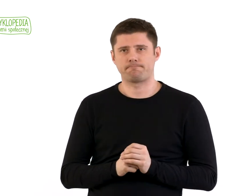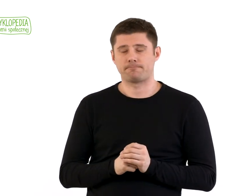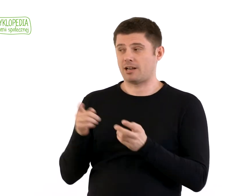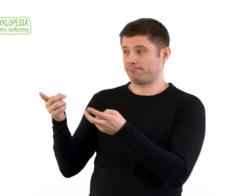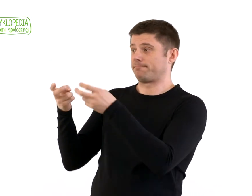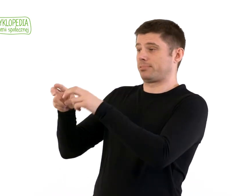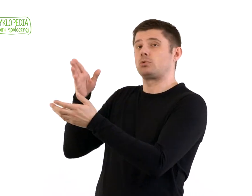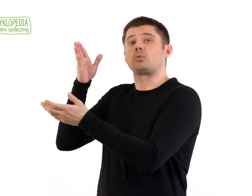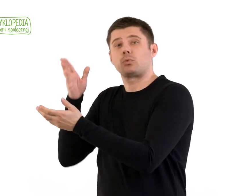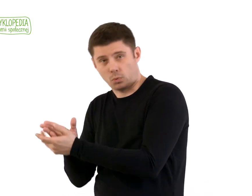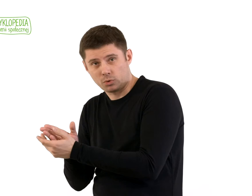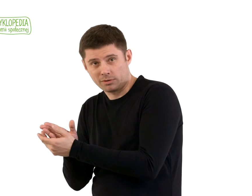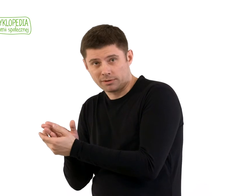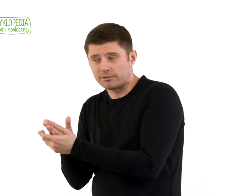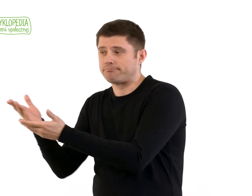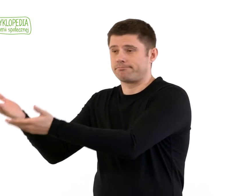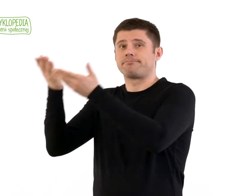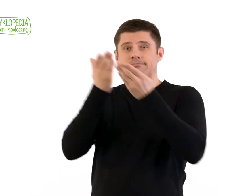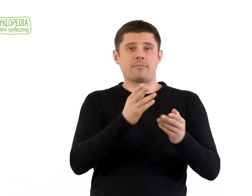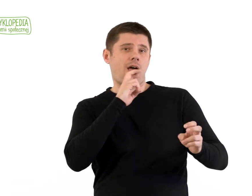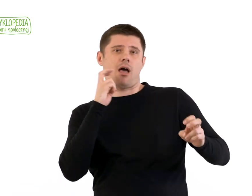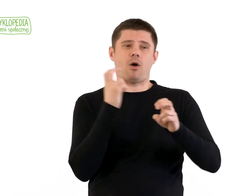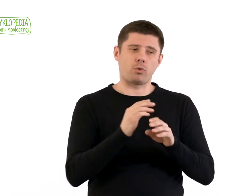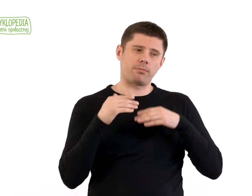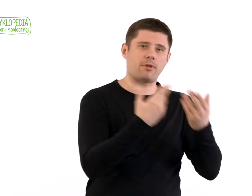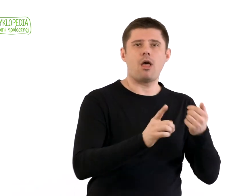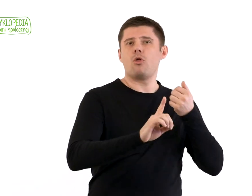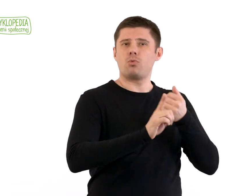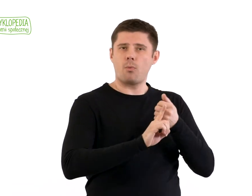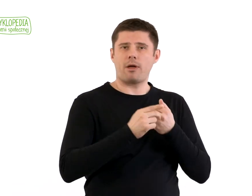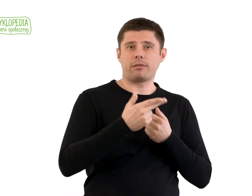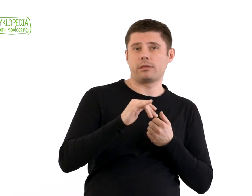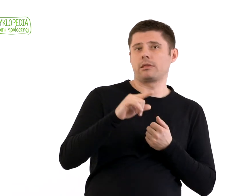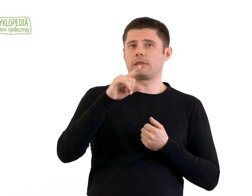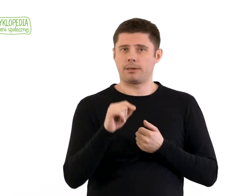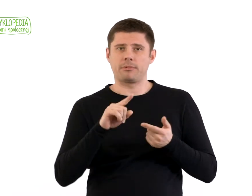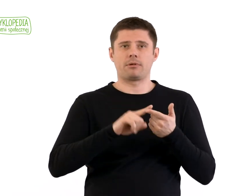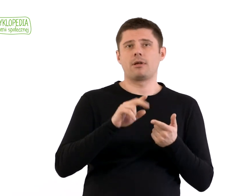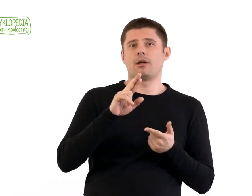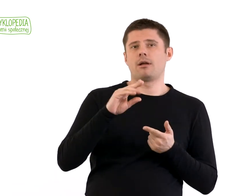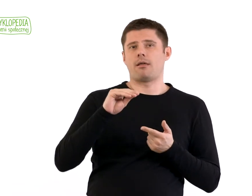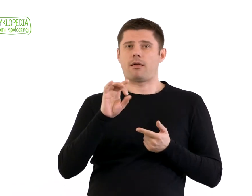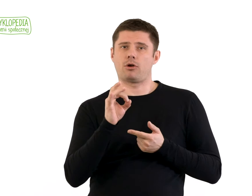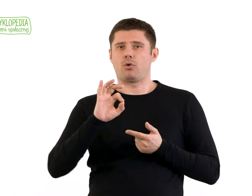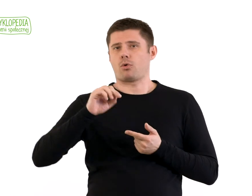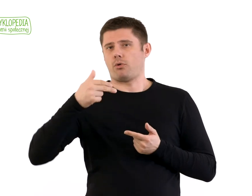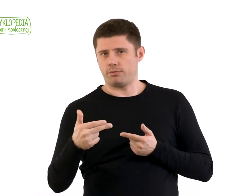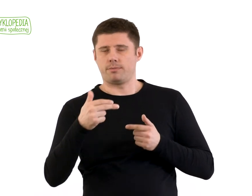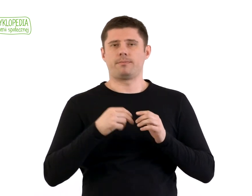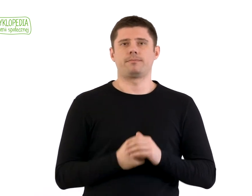Numery NIP i REGON zostaną nadane automatycznie.